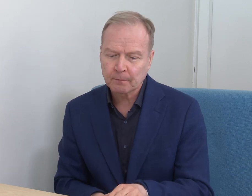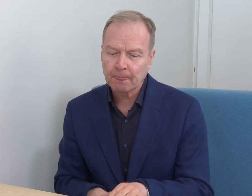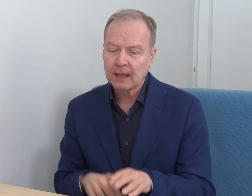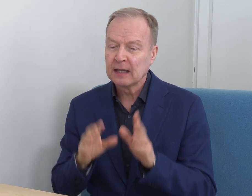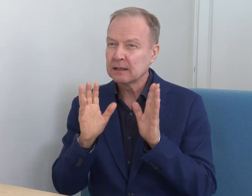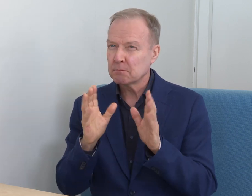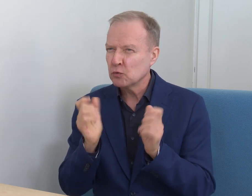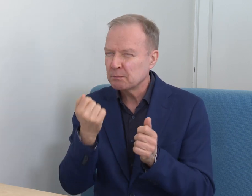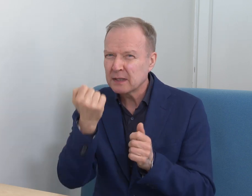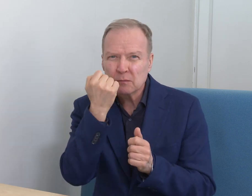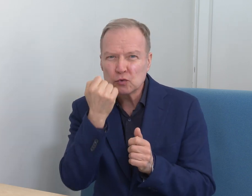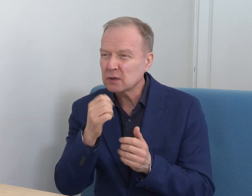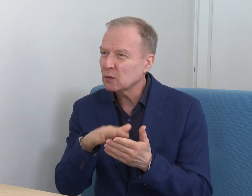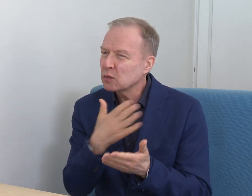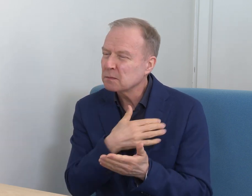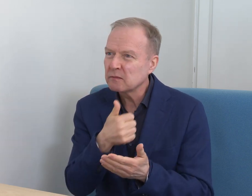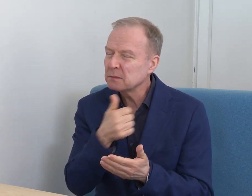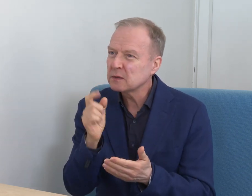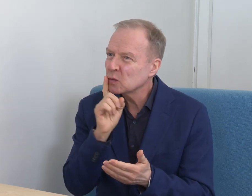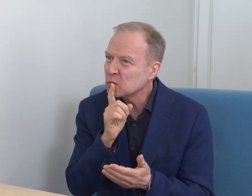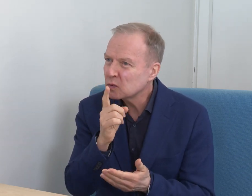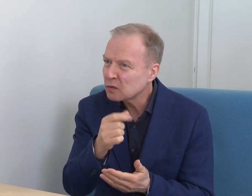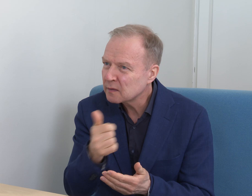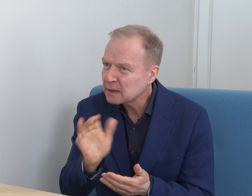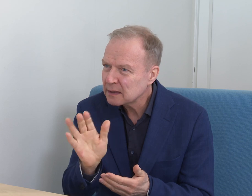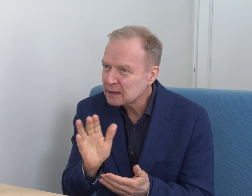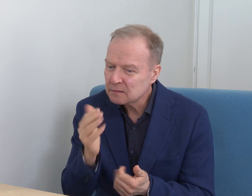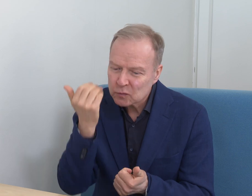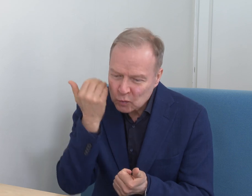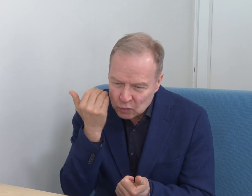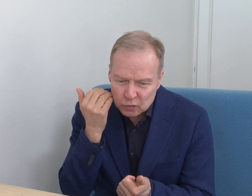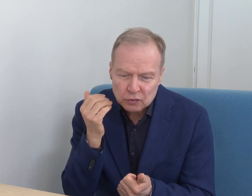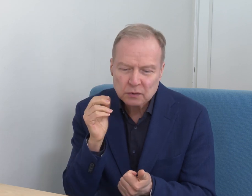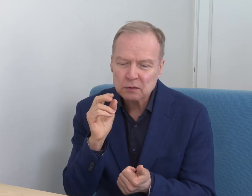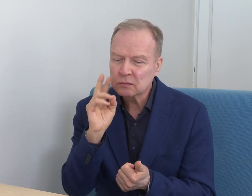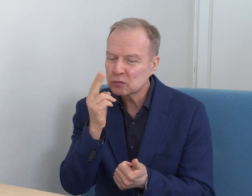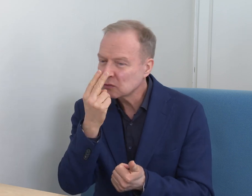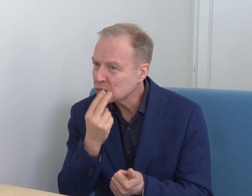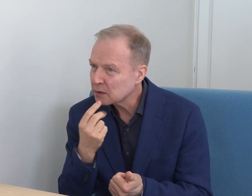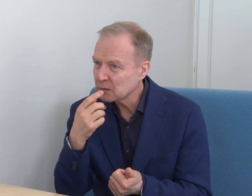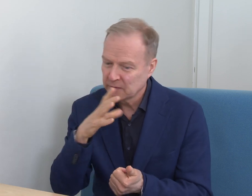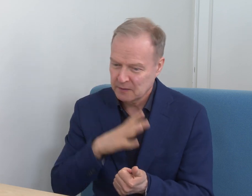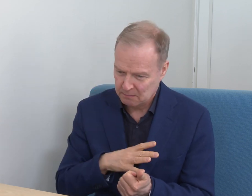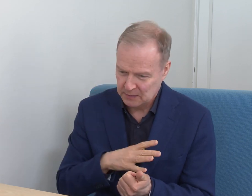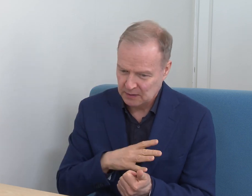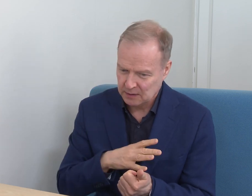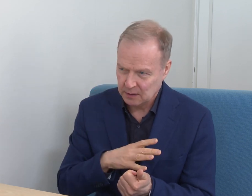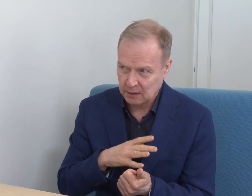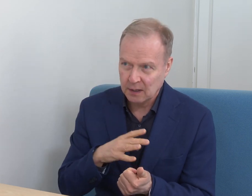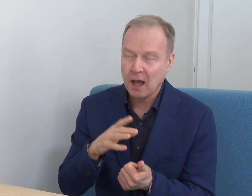Pitää muistaa, että tulkkauspalvelu ei ole vain kuuroille, vaan myös huonokuuloisille, kuurosokeille ja puhevammaisille.